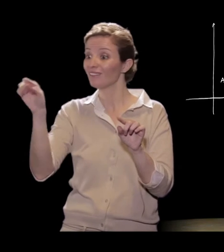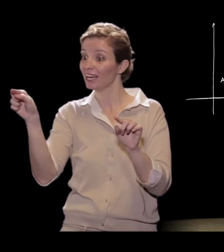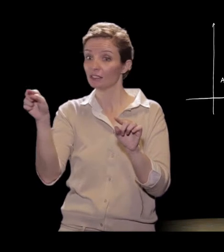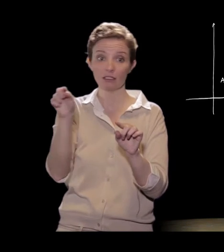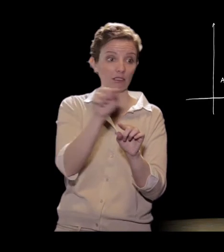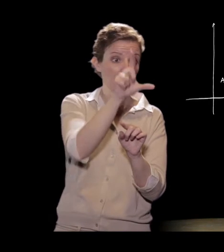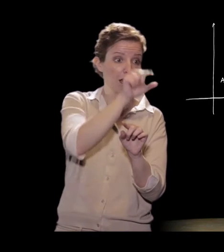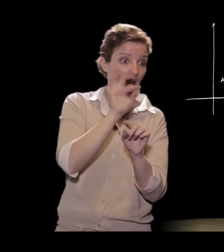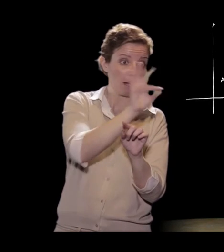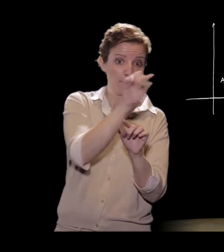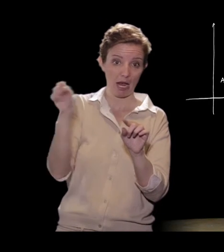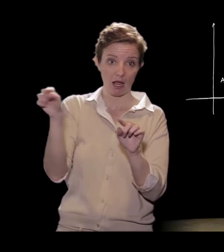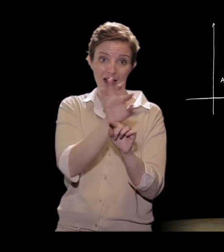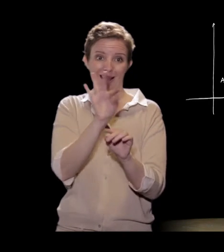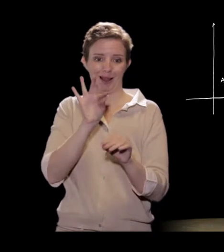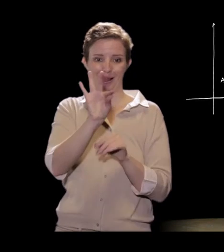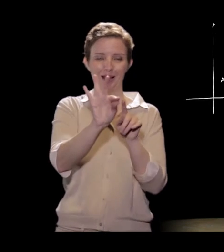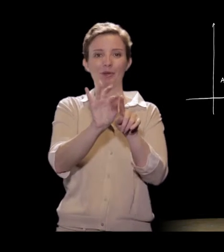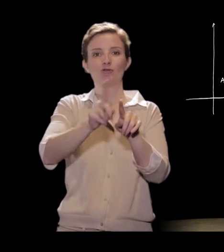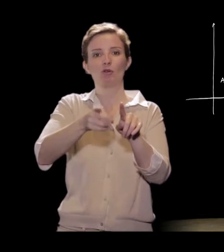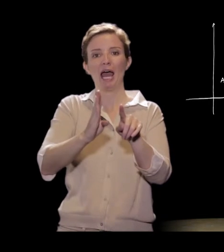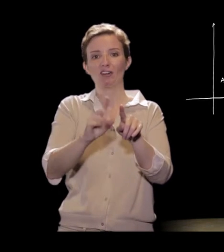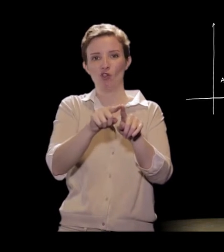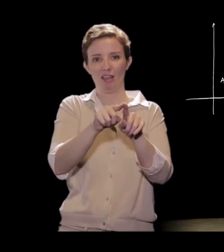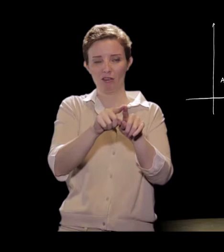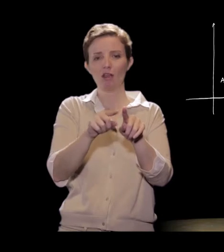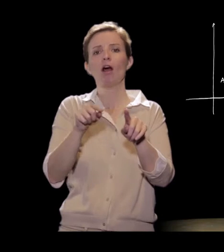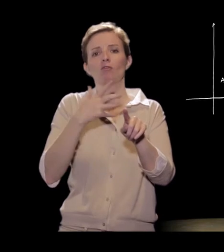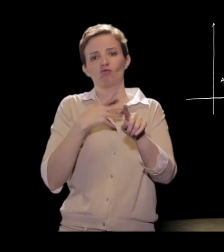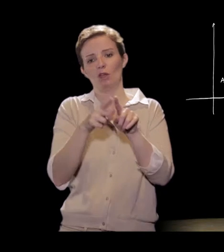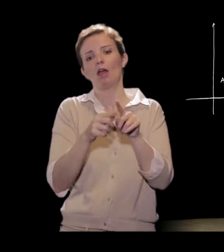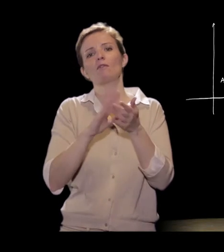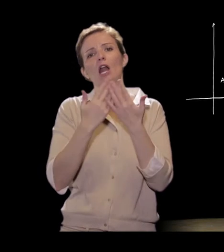Questo è il baricentro che chiamiamo G. La formula dell'ascissa sarà la seguente.